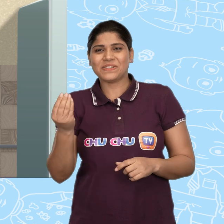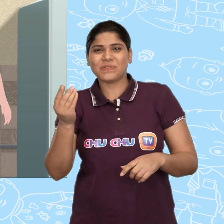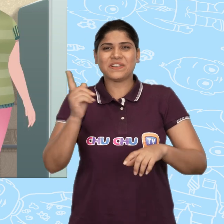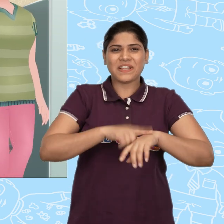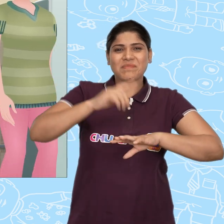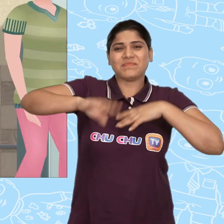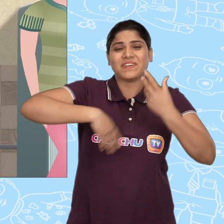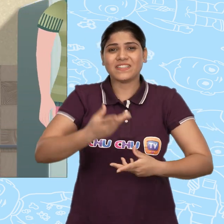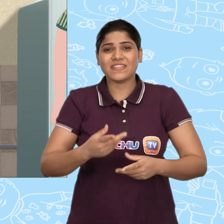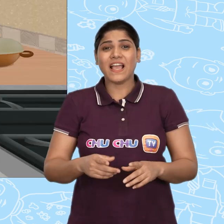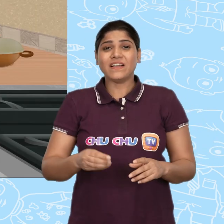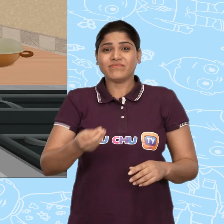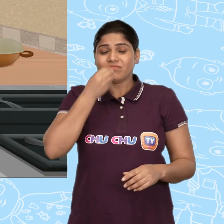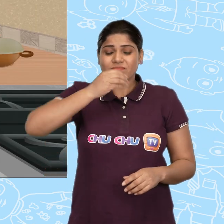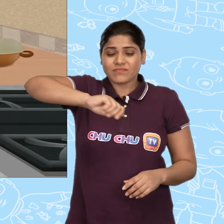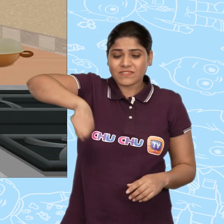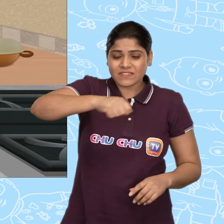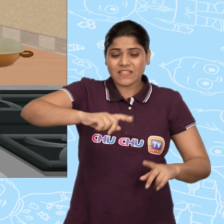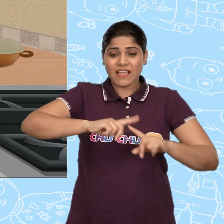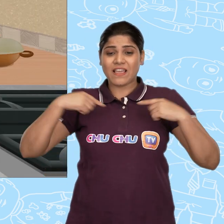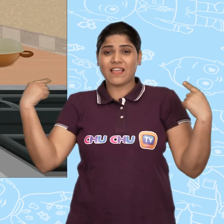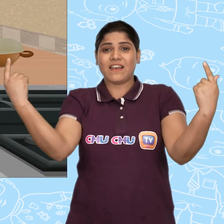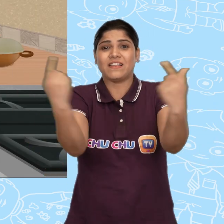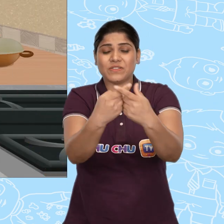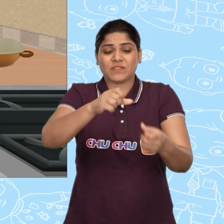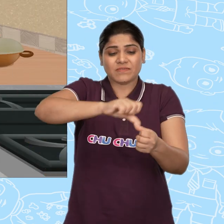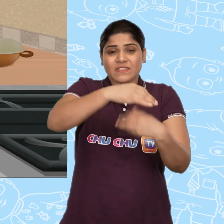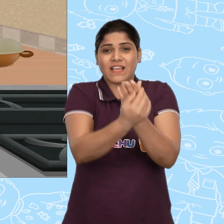थोड़ी ही देर बाद रसोई के sink से पानी टपकने लगा।